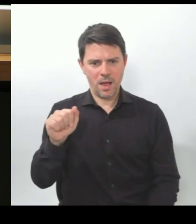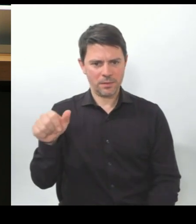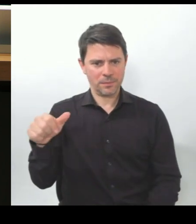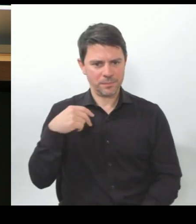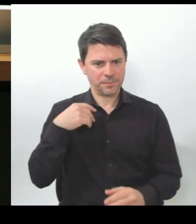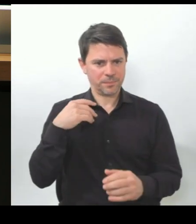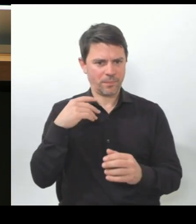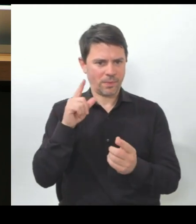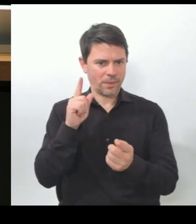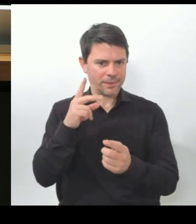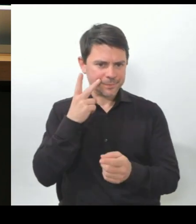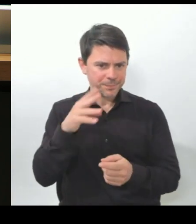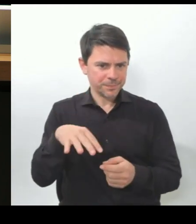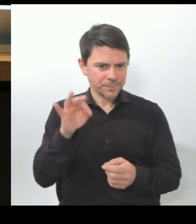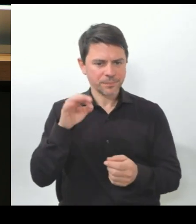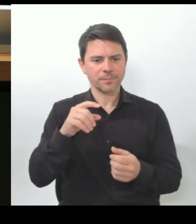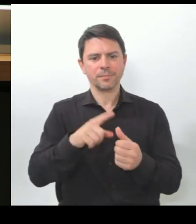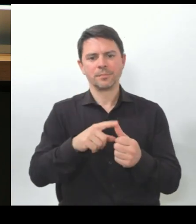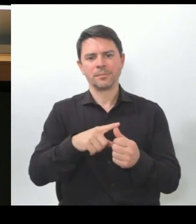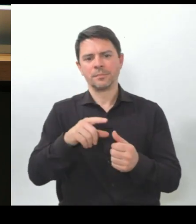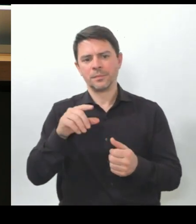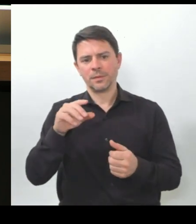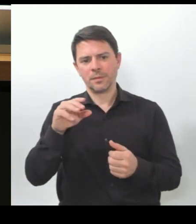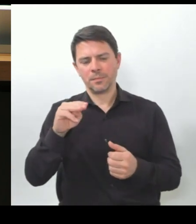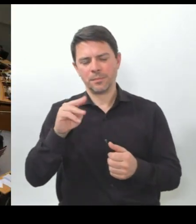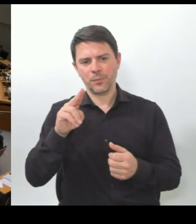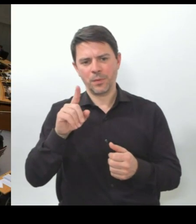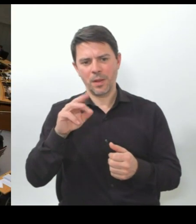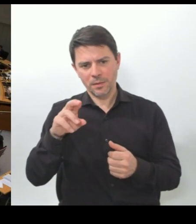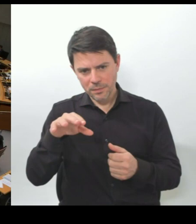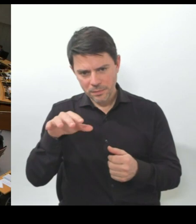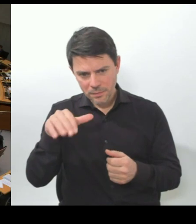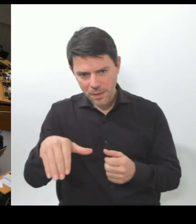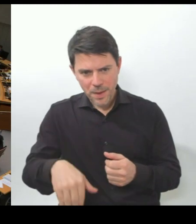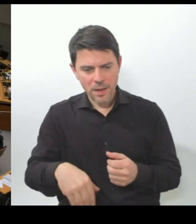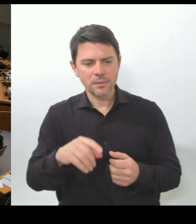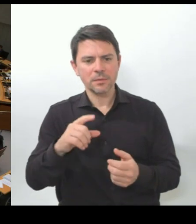Menschen aus Lichtenberg aus Karlshorst gesagt haben, so wie die Straße geplant war, geht es nicht.